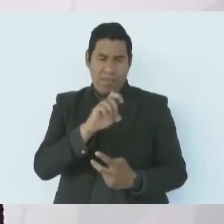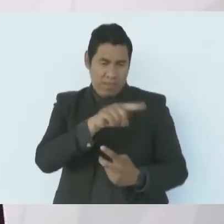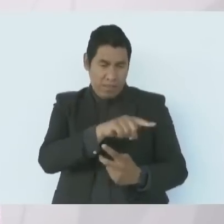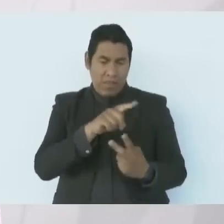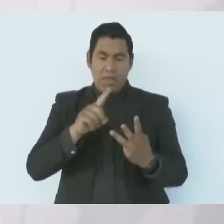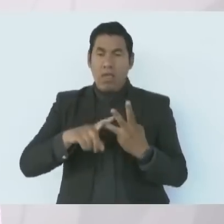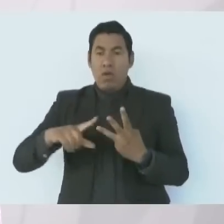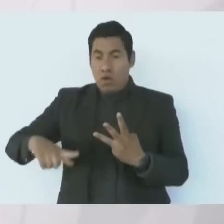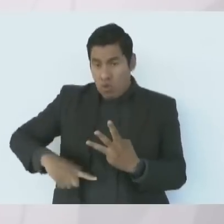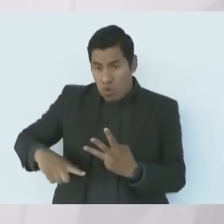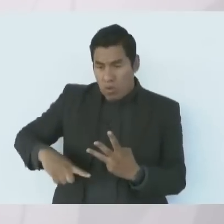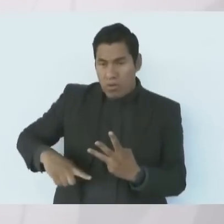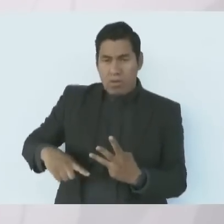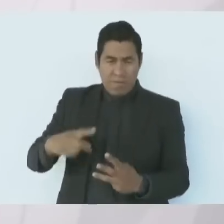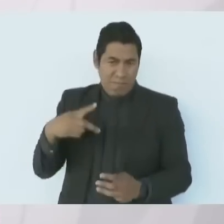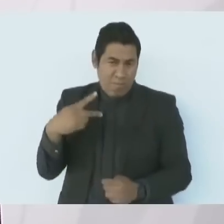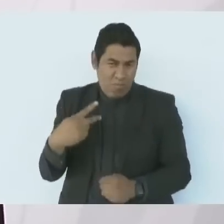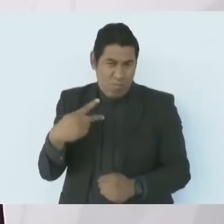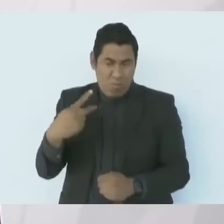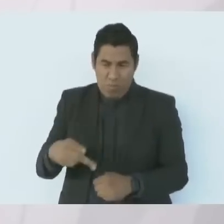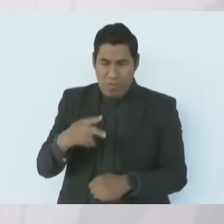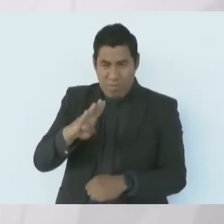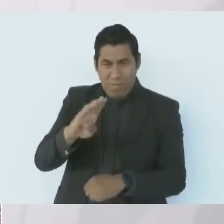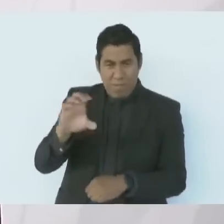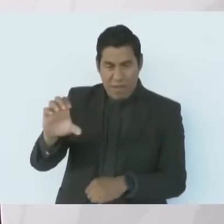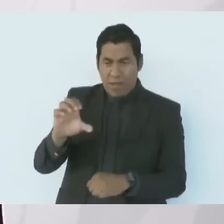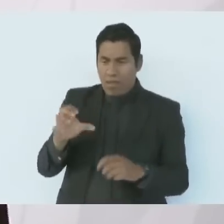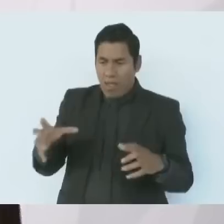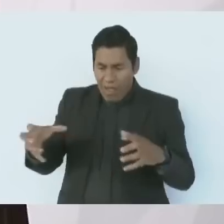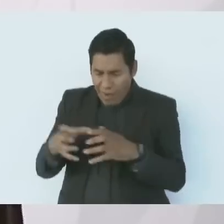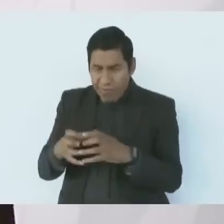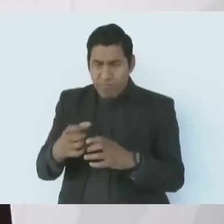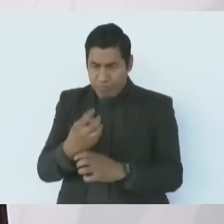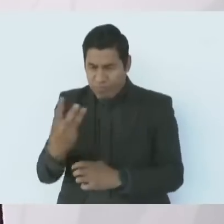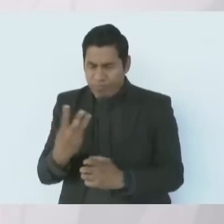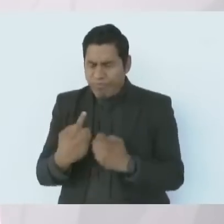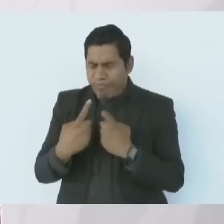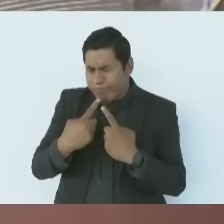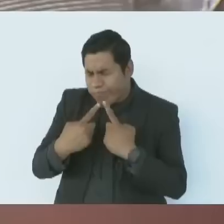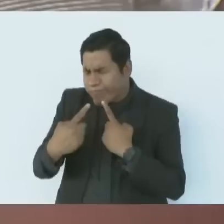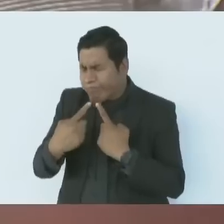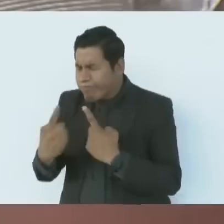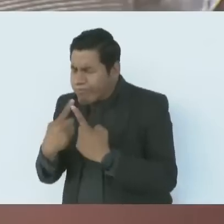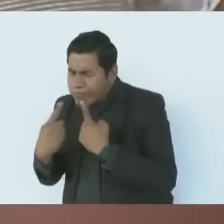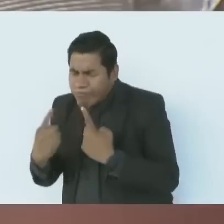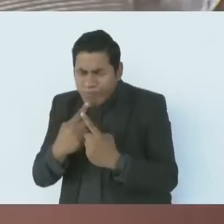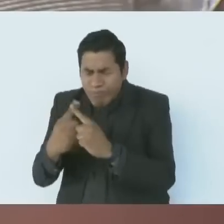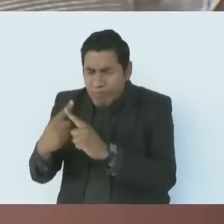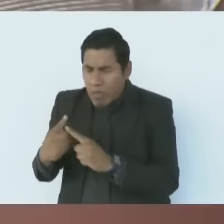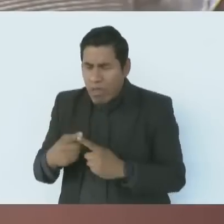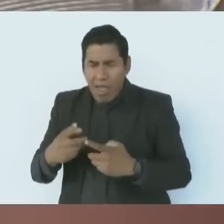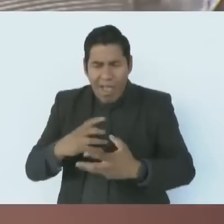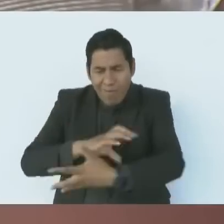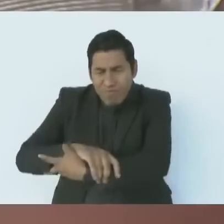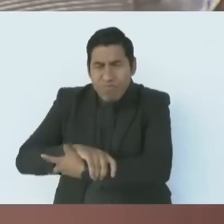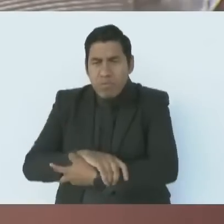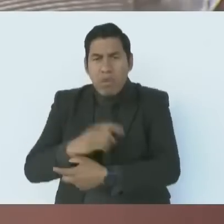gobierno aquí de Baja California vamos a poner en marcha Este programa en el cual se utiliza